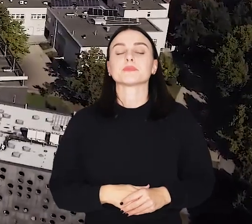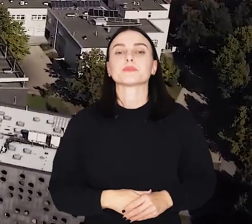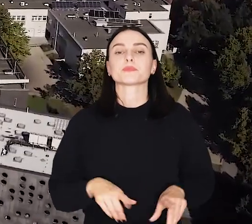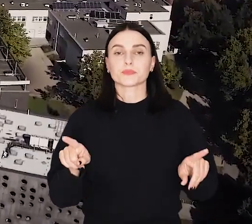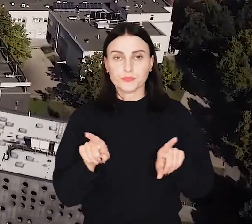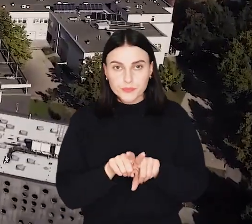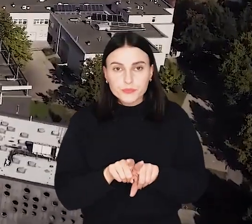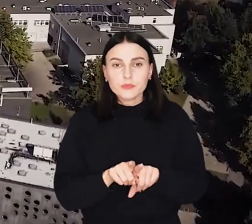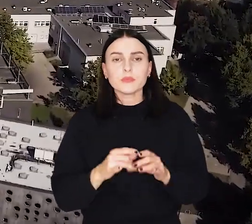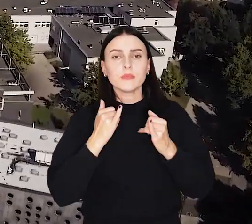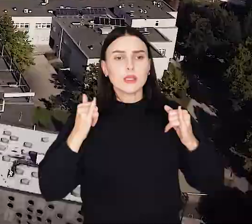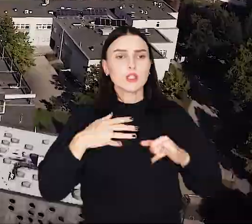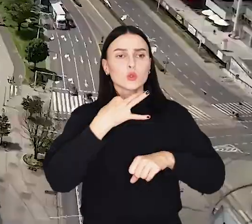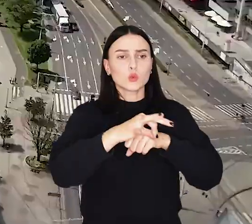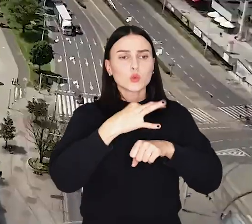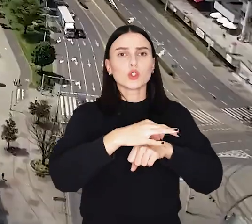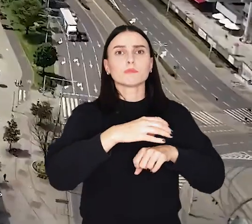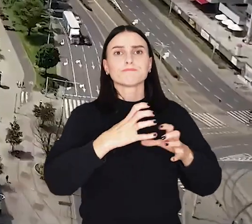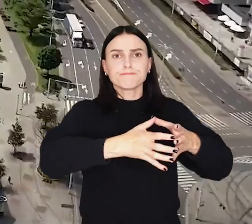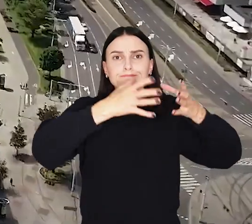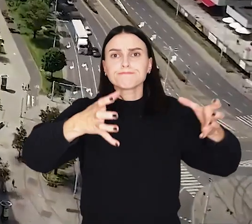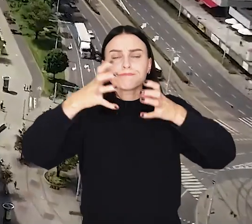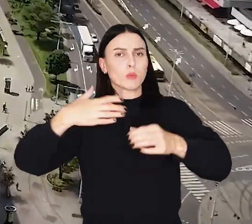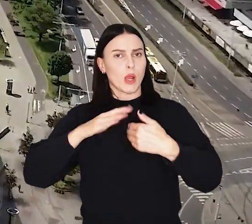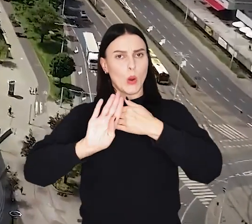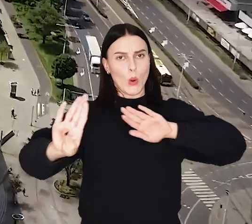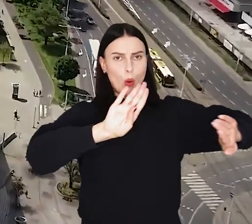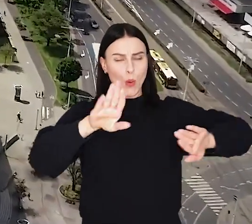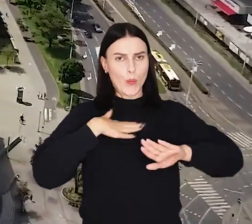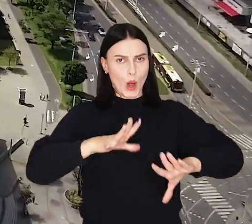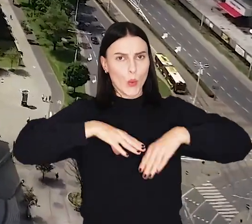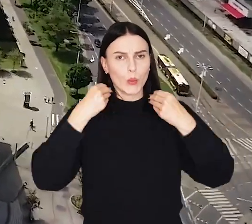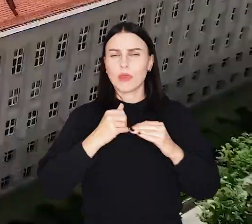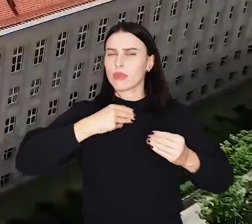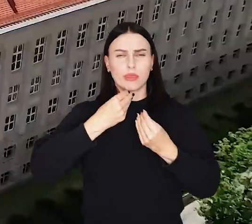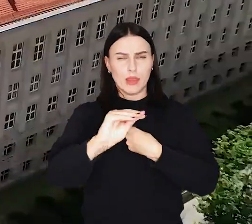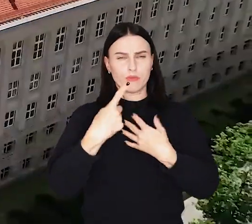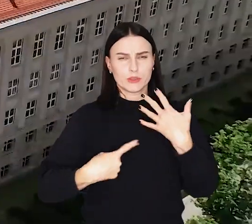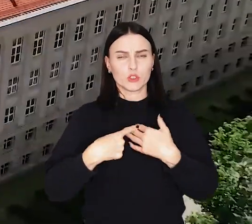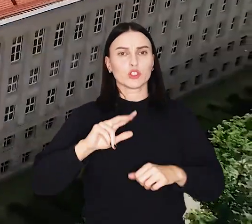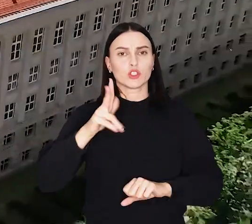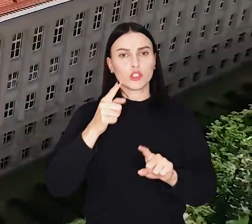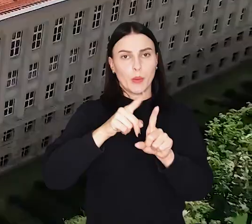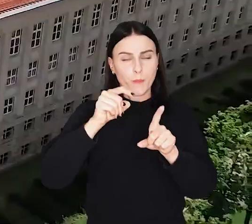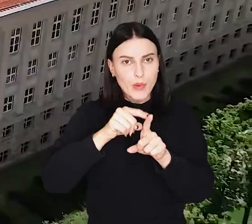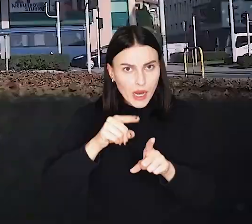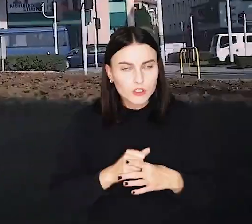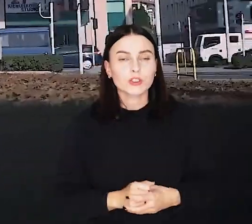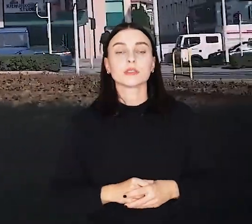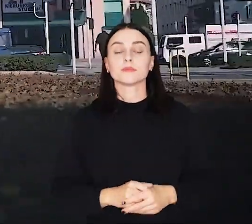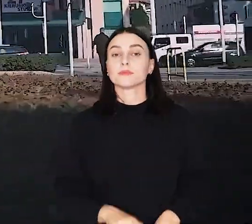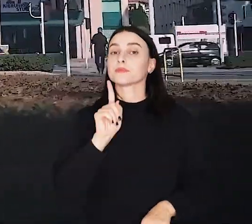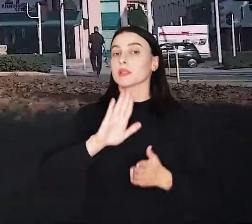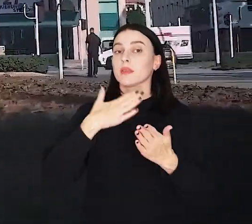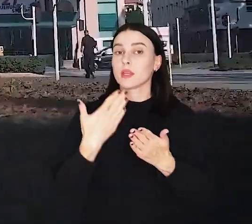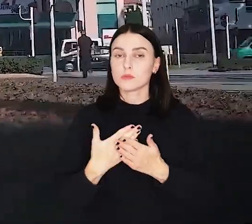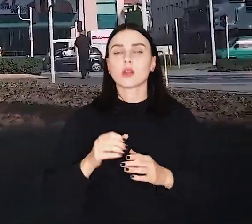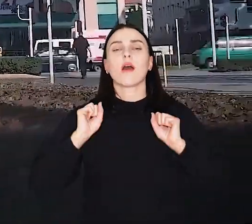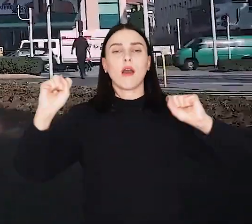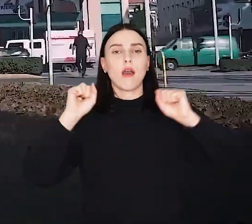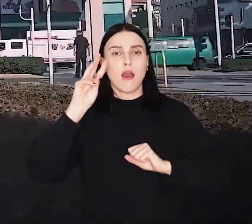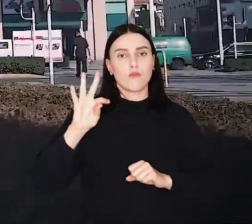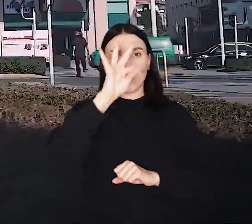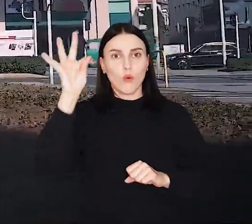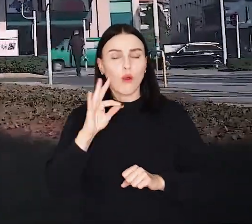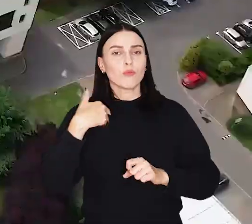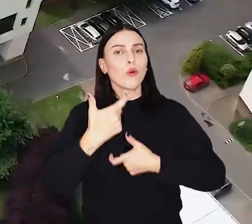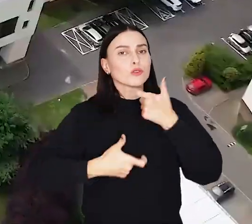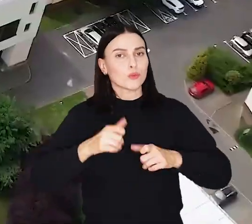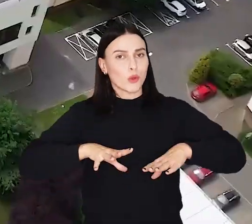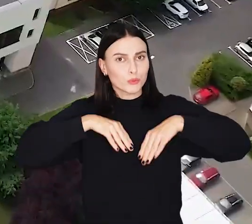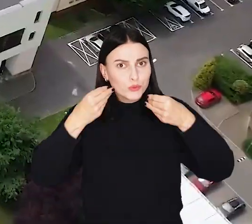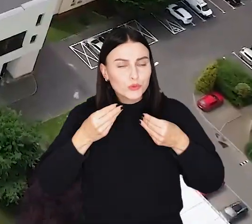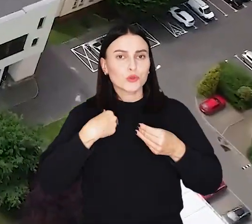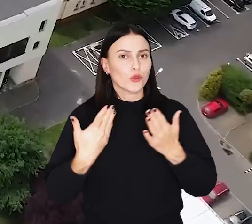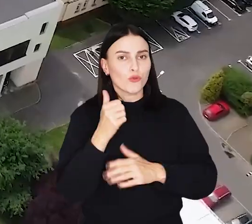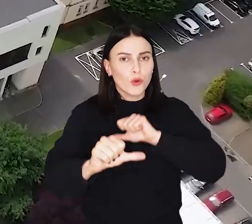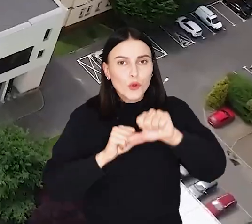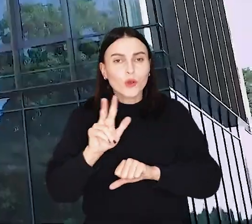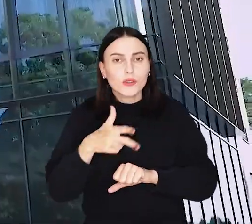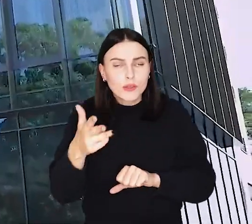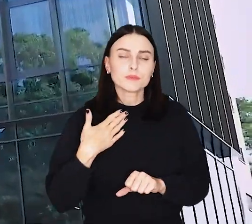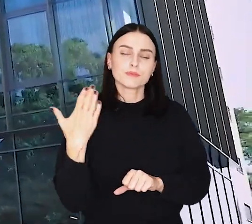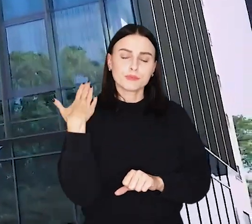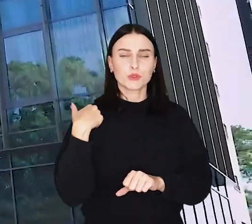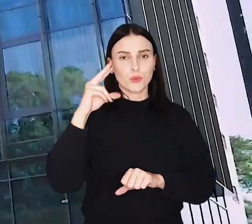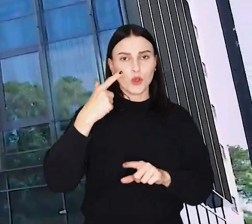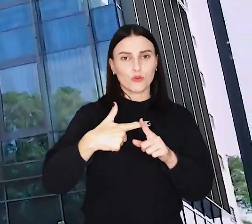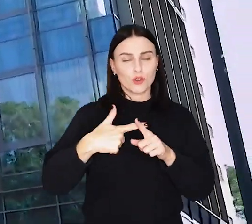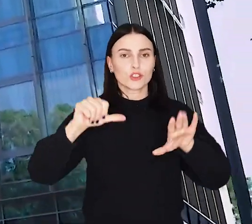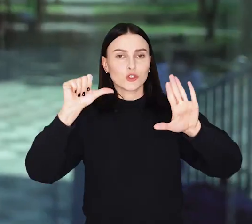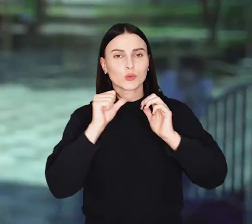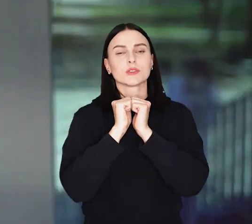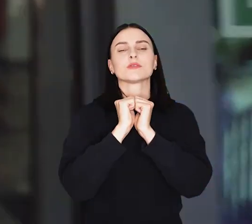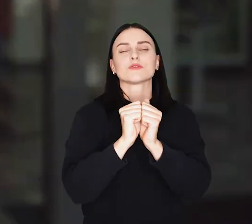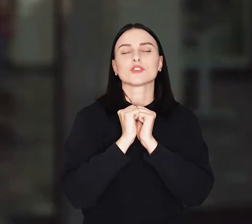Obok wspólnego świętowania uczelnie organizuje swoje uroczystości, najwięcej z nich przypada na poniedziałek 3 października, ale na przykład Wrocławska AWF zainaugurowała nowy rok już w miniony poniedziałek 26 września.